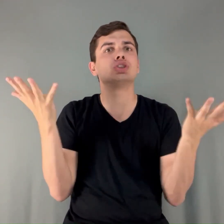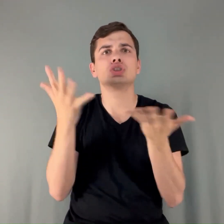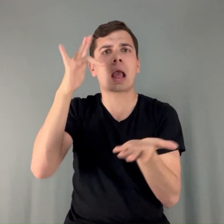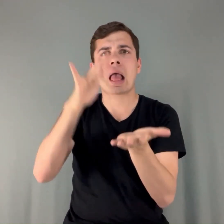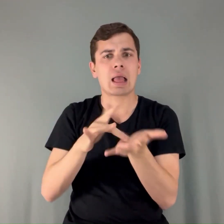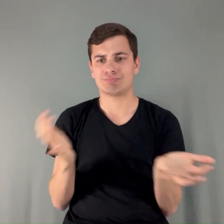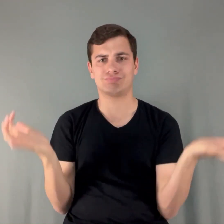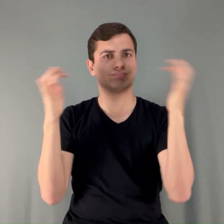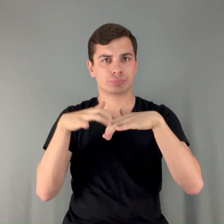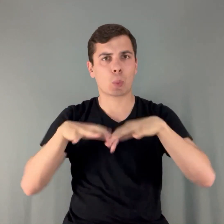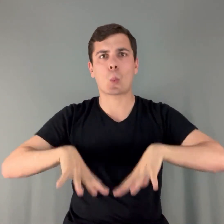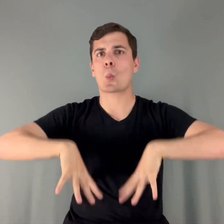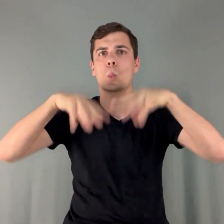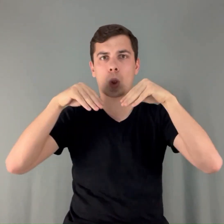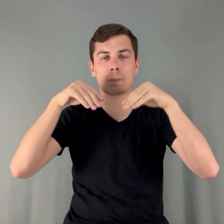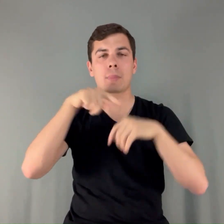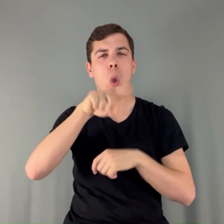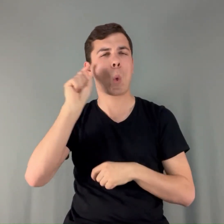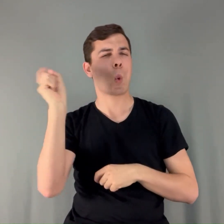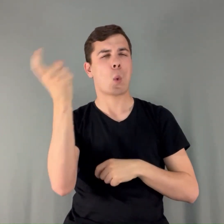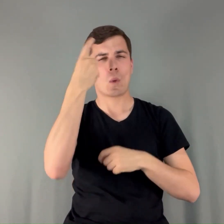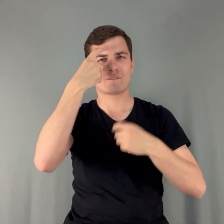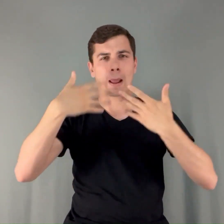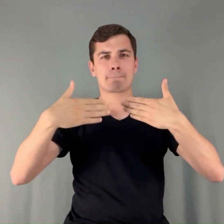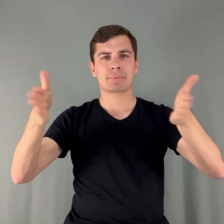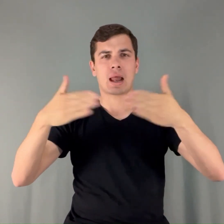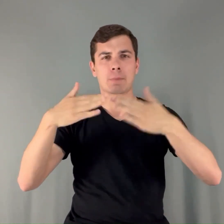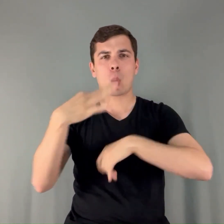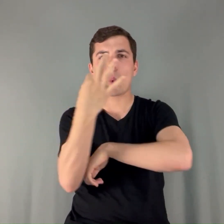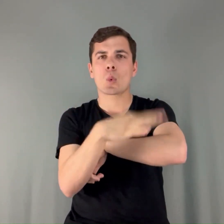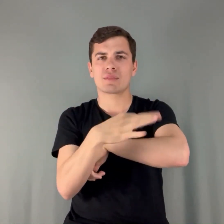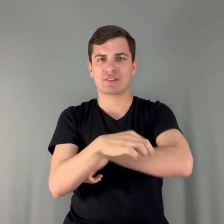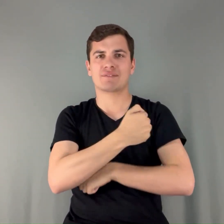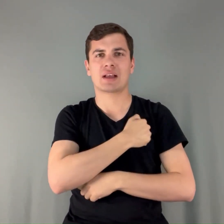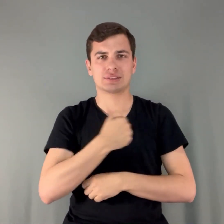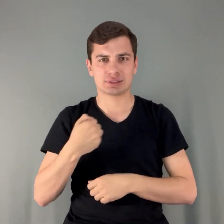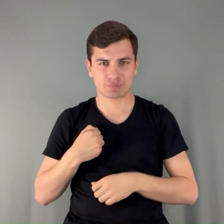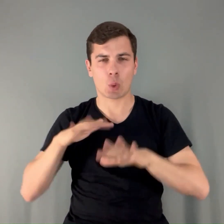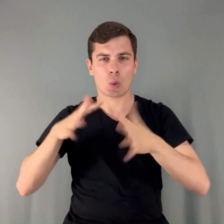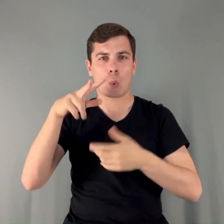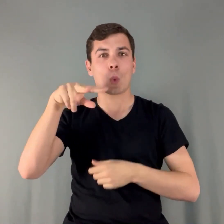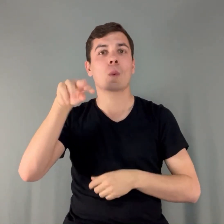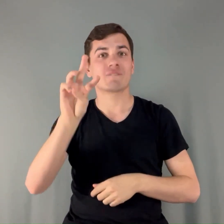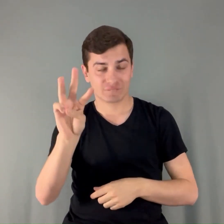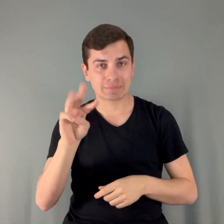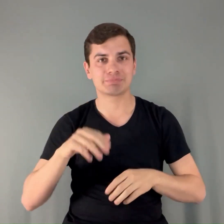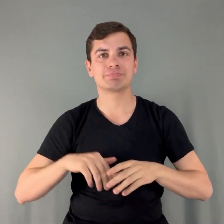Zbiórka będzie przed główną bramą Uniwersytetu Warszawskiego.